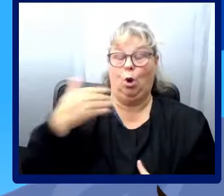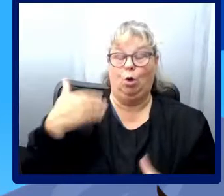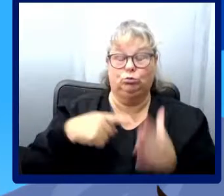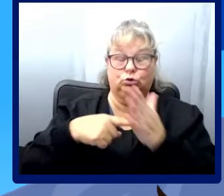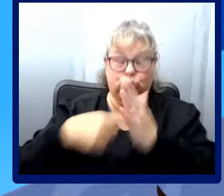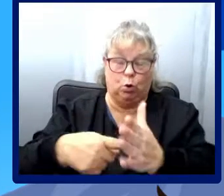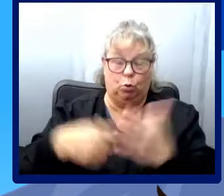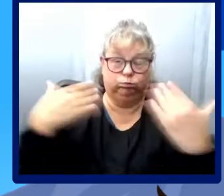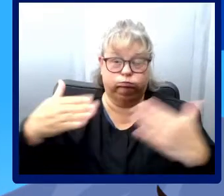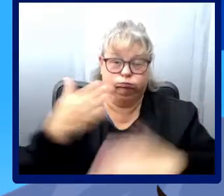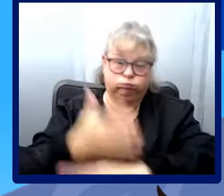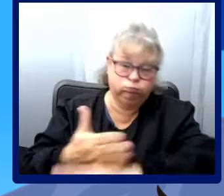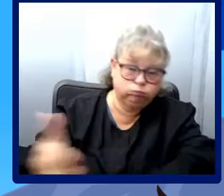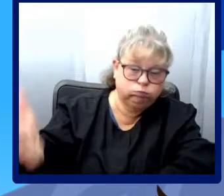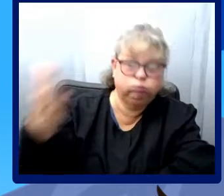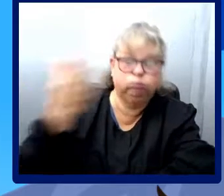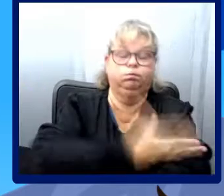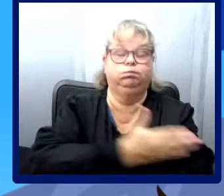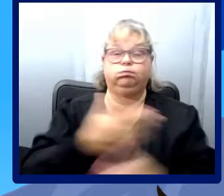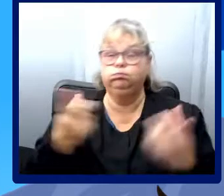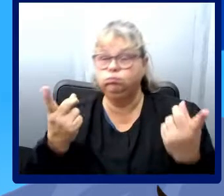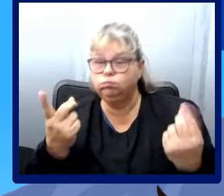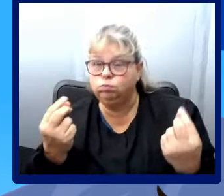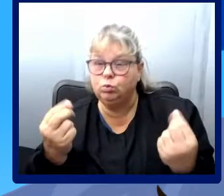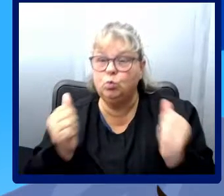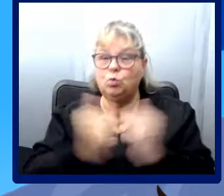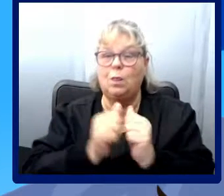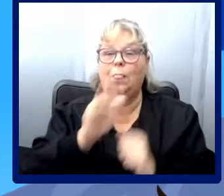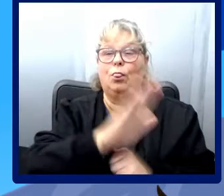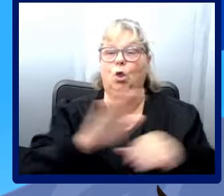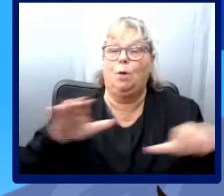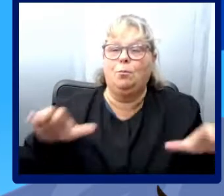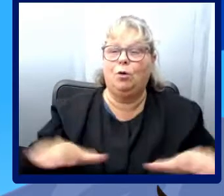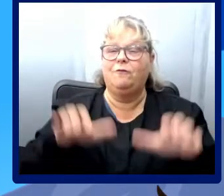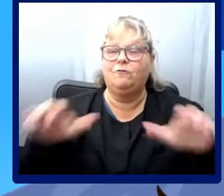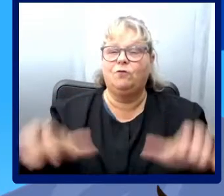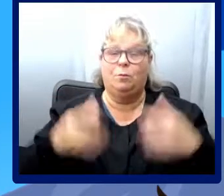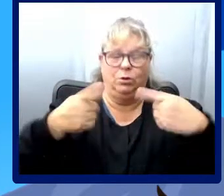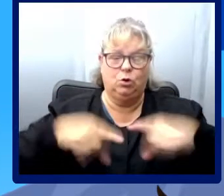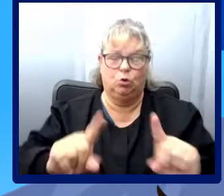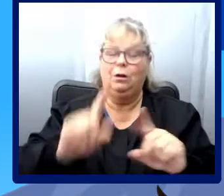abordando las limitaciones y problemas de rendimiento que vimos en el Process Builder anteriormente.